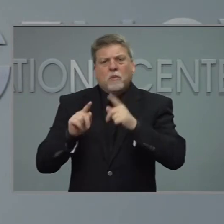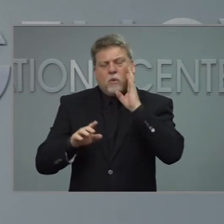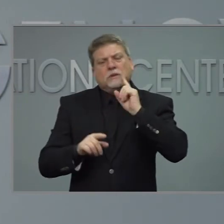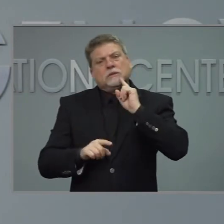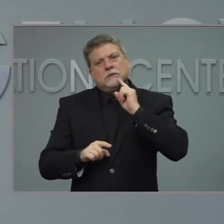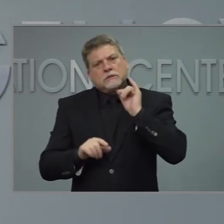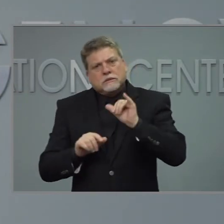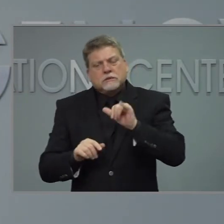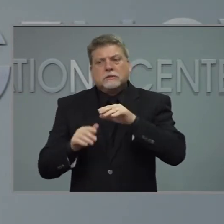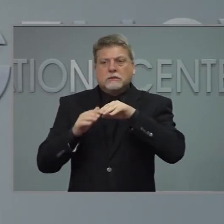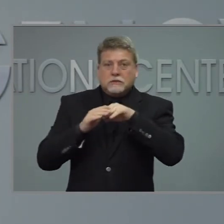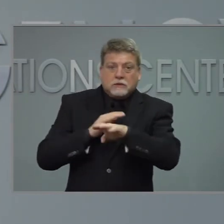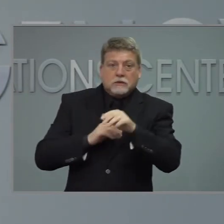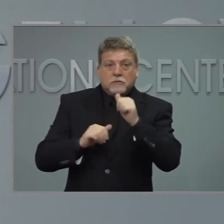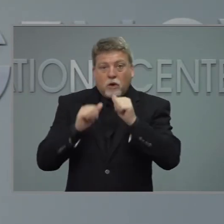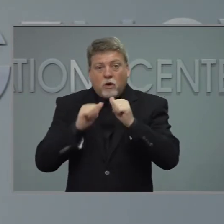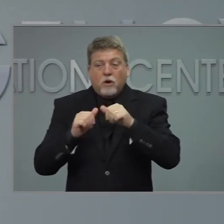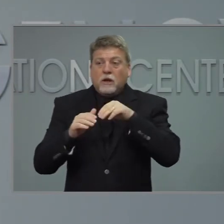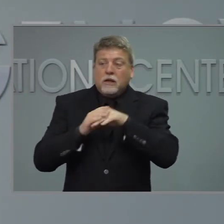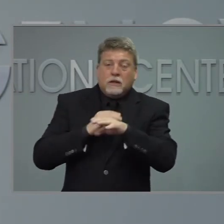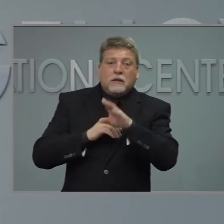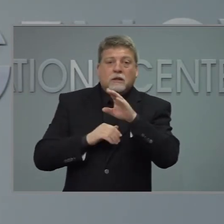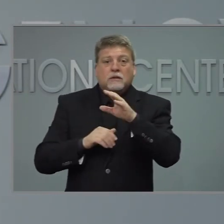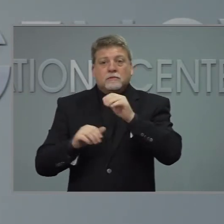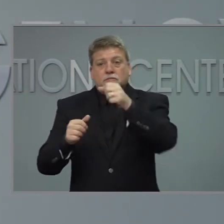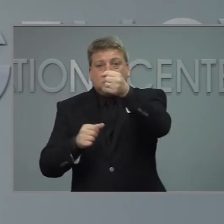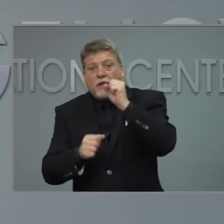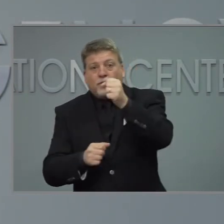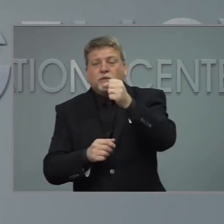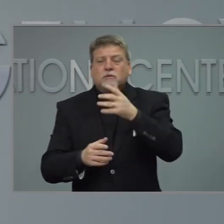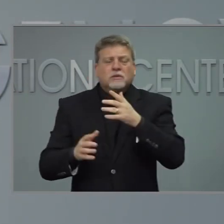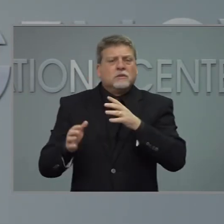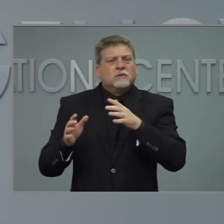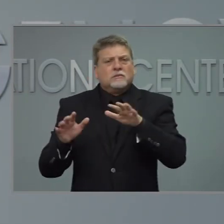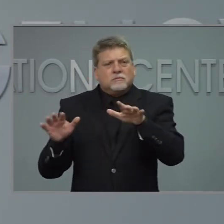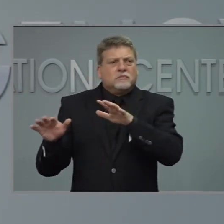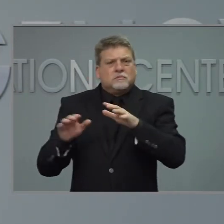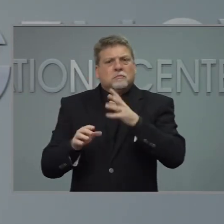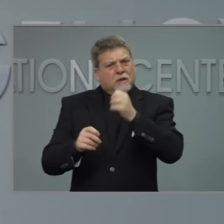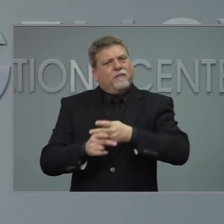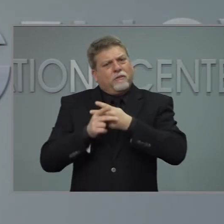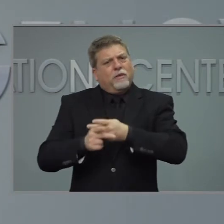Espero las personas realmente presten atención que debemos seguir cuidándonos cu y seguir